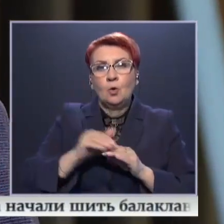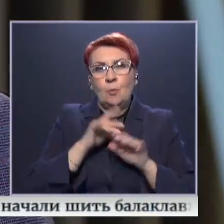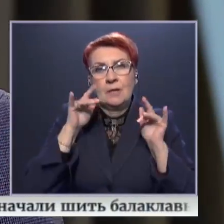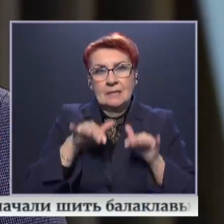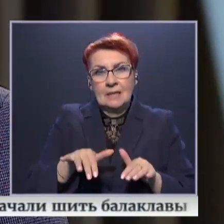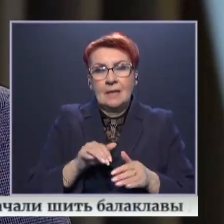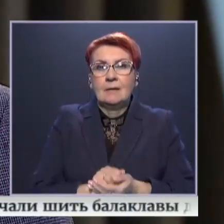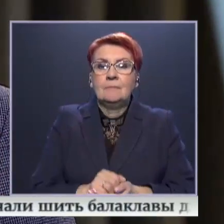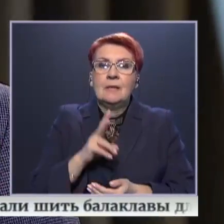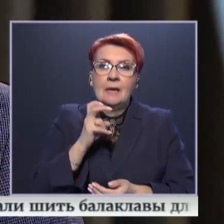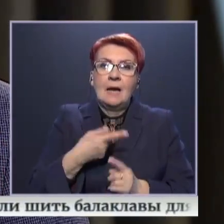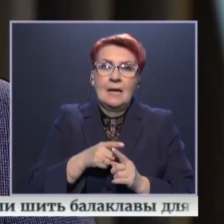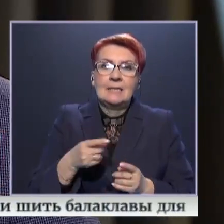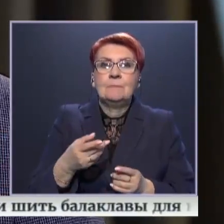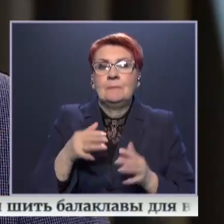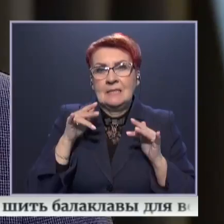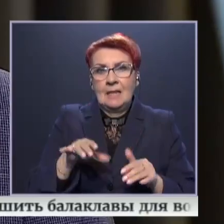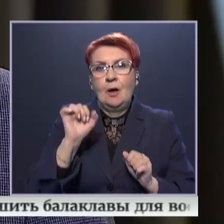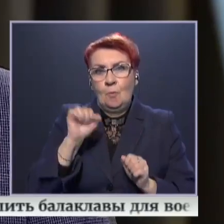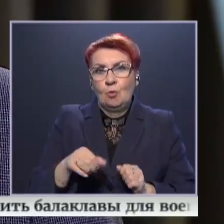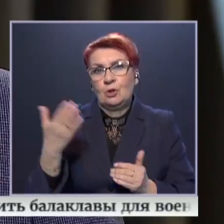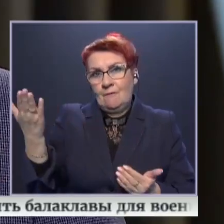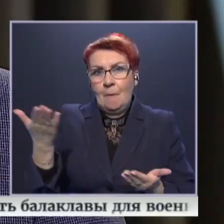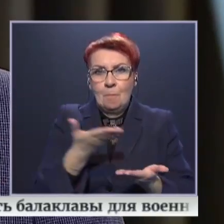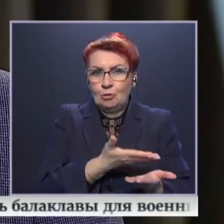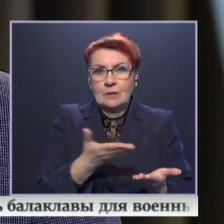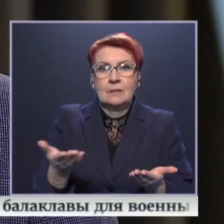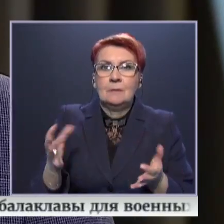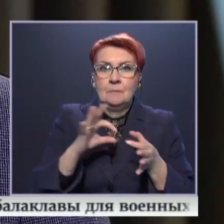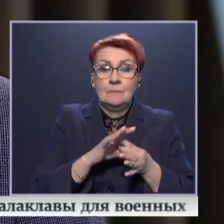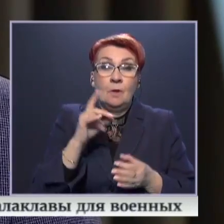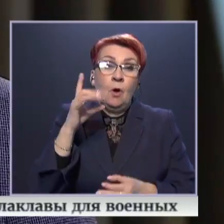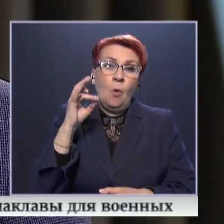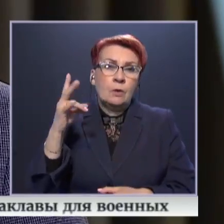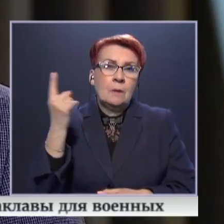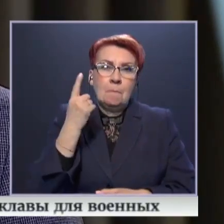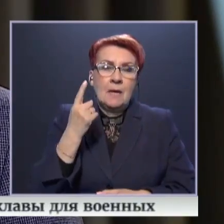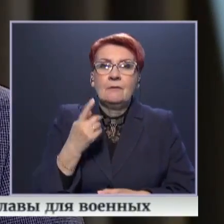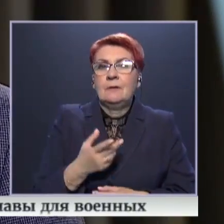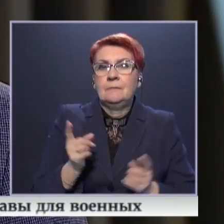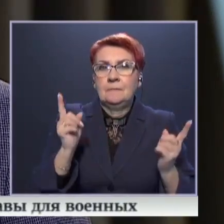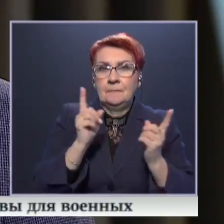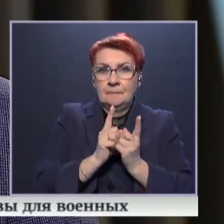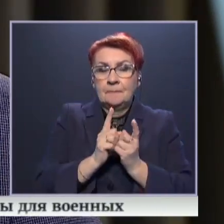как к этим делам можно присоединиться он первым встретился сестер милосердия которые приехали в богадельню Мариуполе